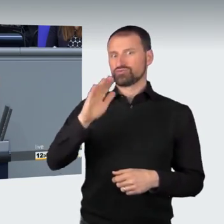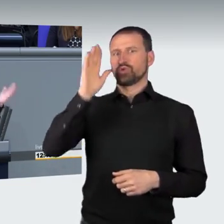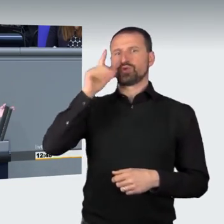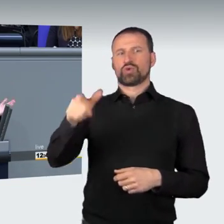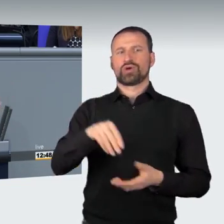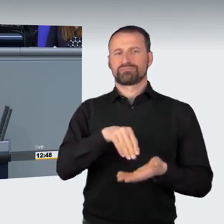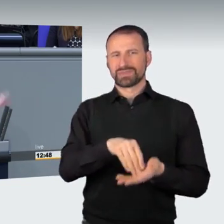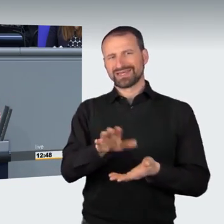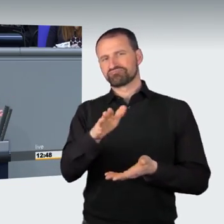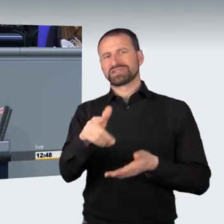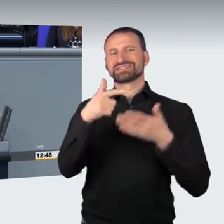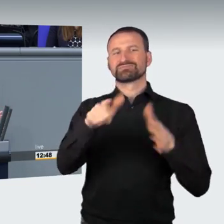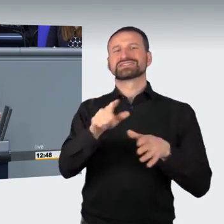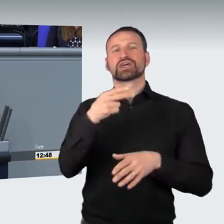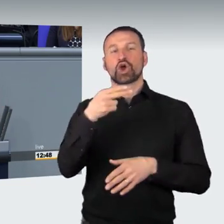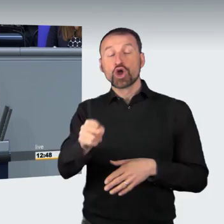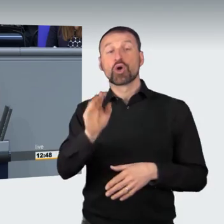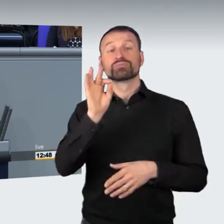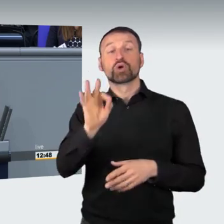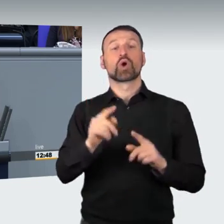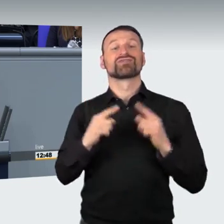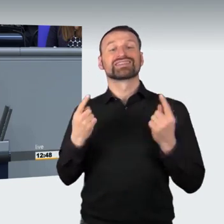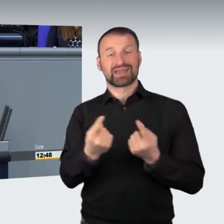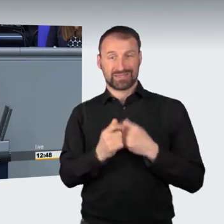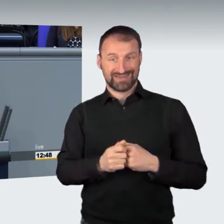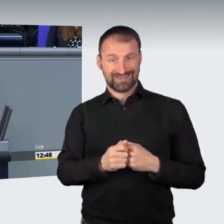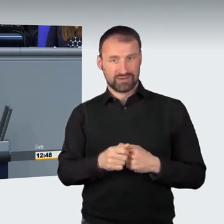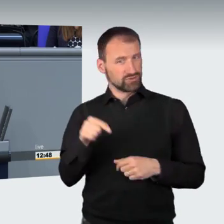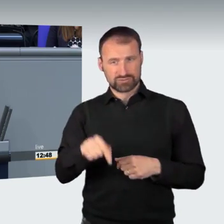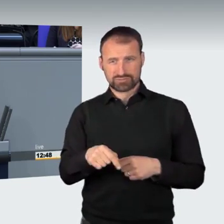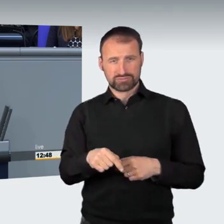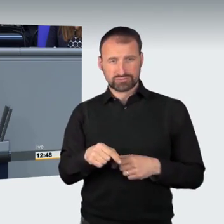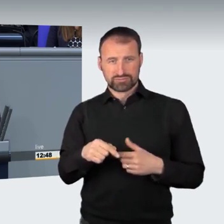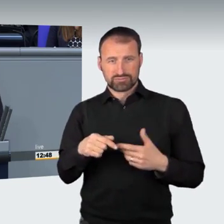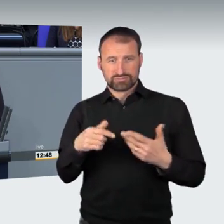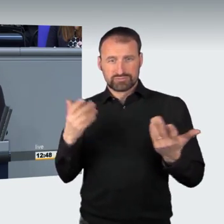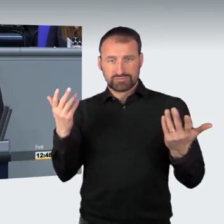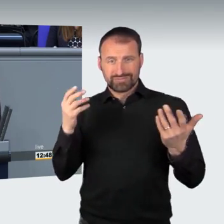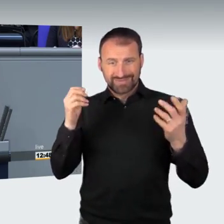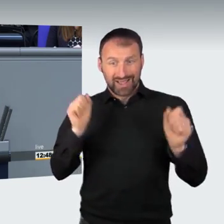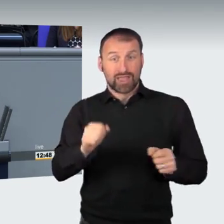Studierende, Auszubildende und Alleinerziehende, also die große Mehrheit der Münchnerinnen und Münchner,